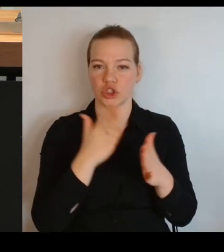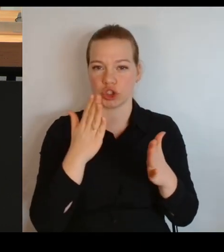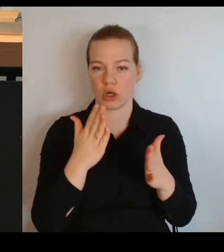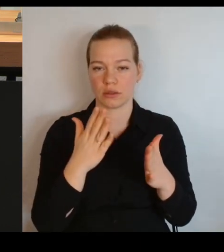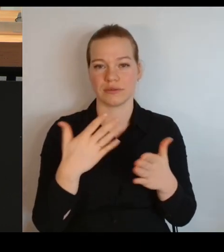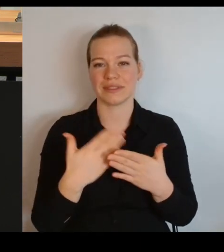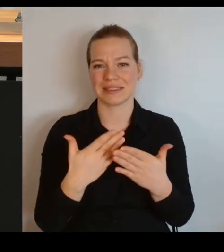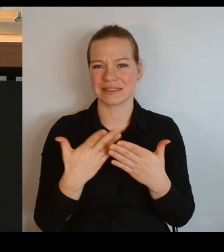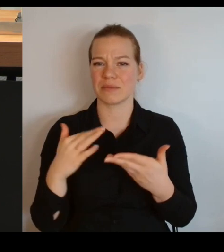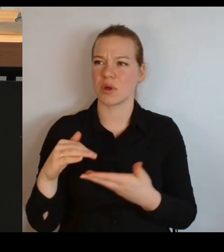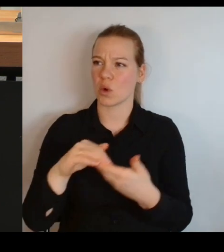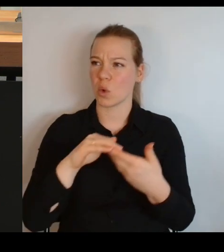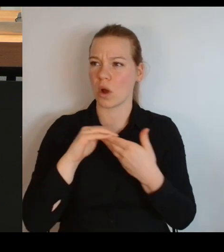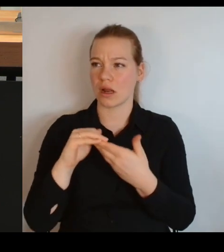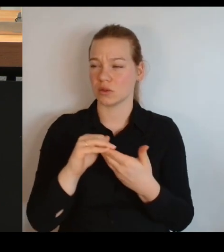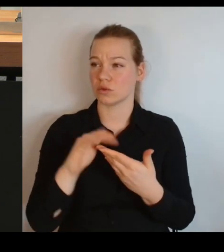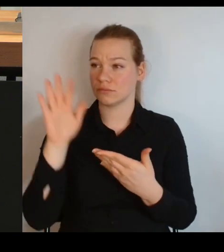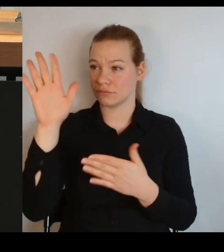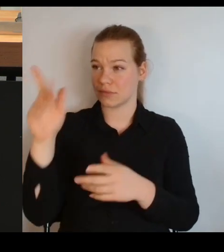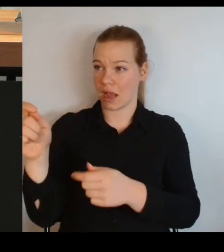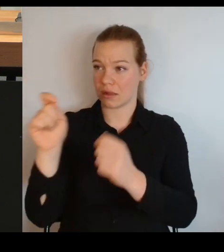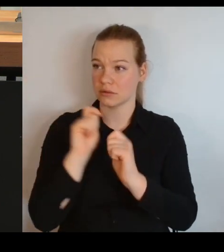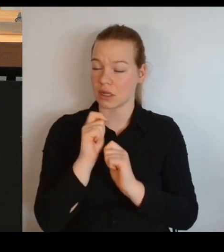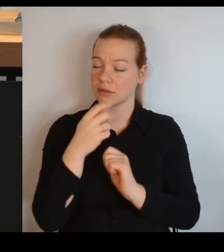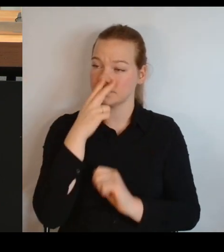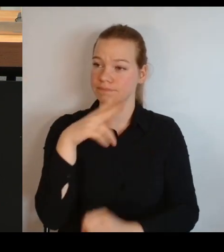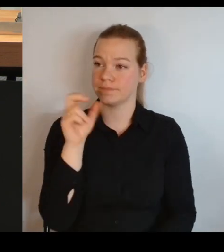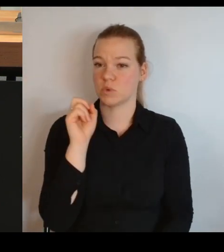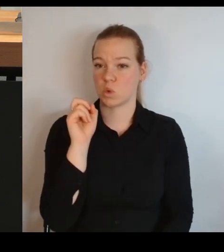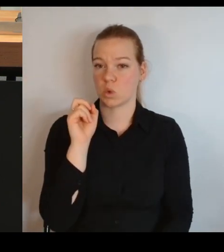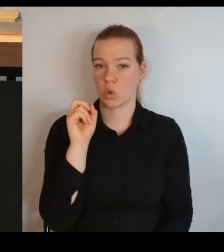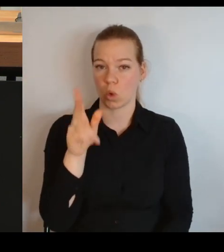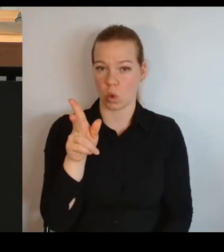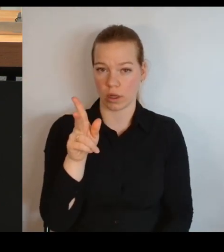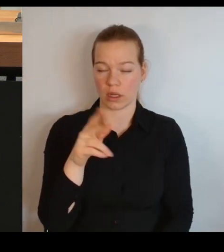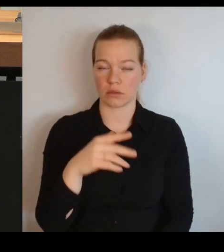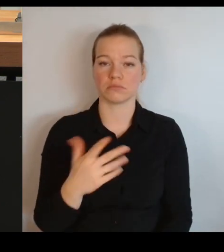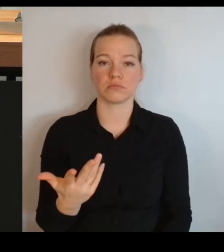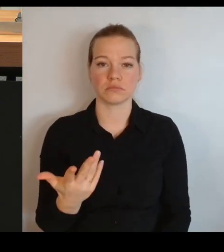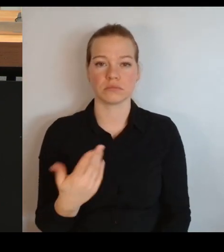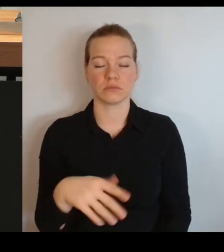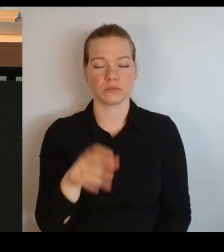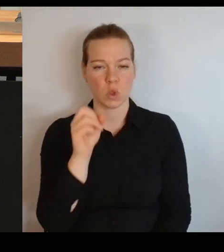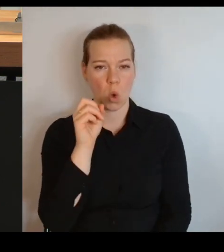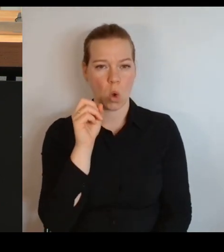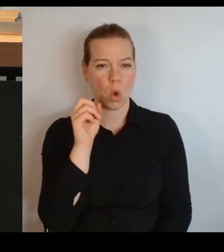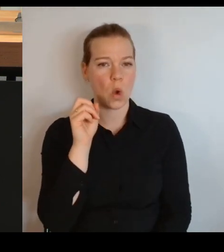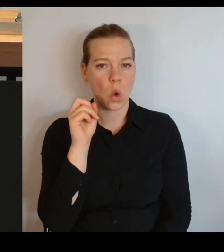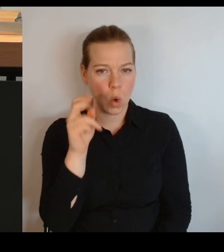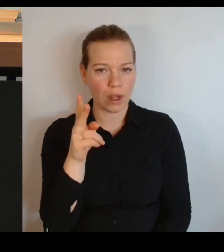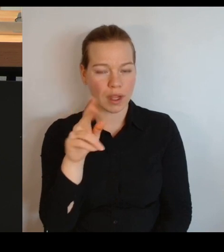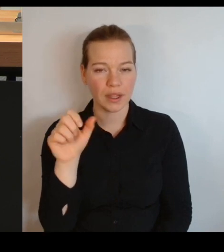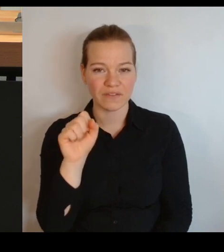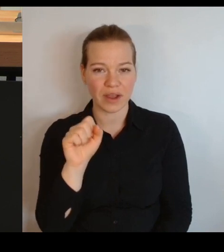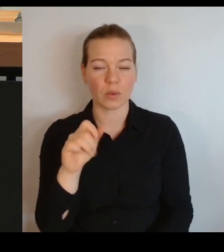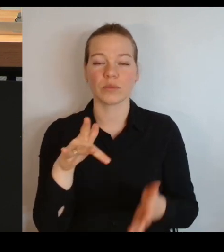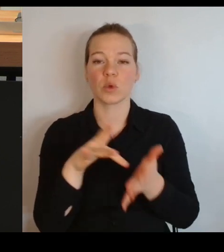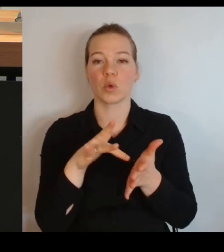okay, weil er eine eine Gleichstellung von ambulanten und stationären Pflege ist so und so immer richtig.